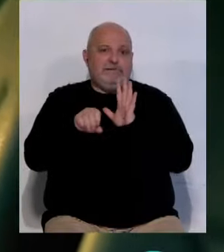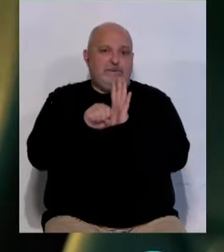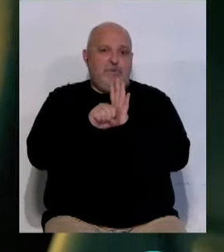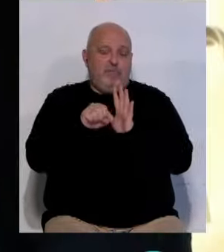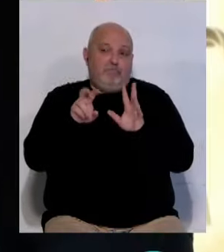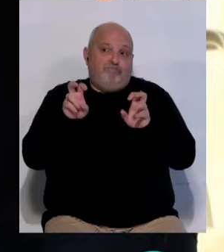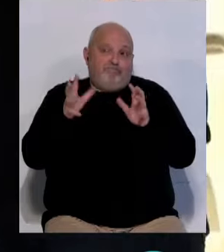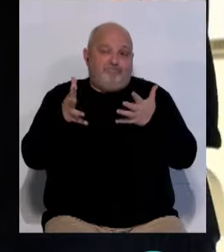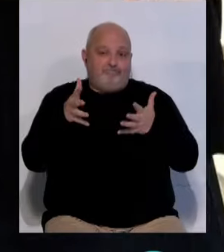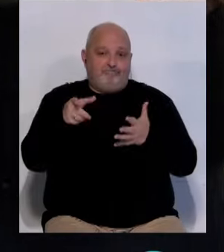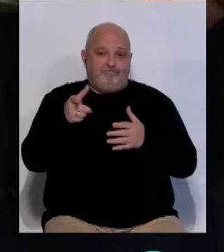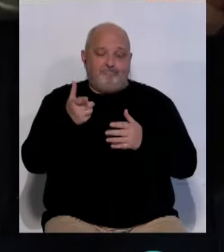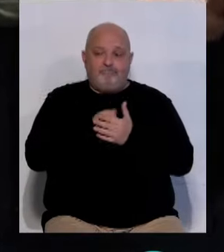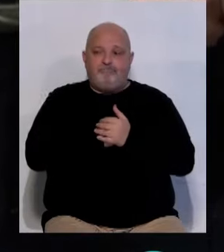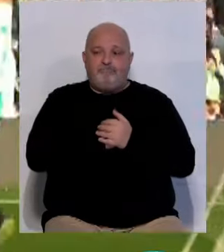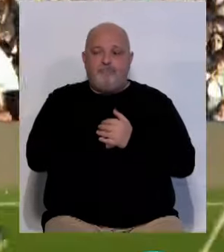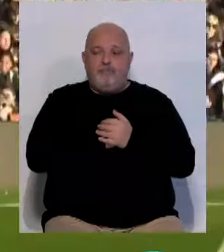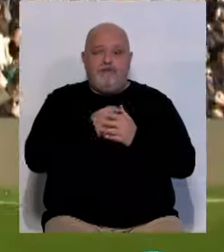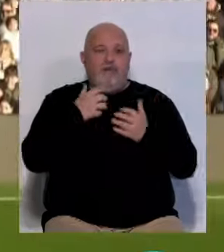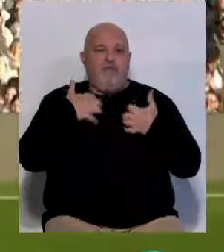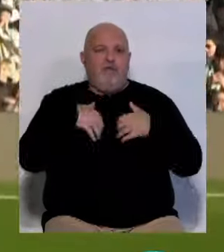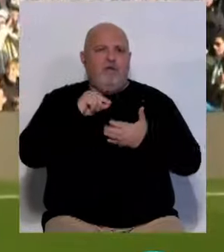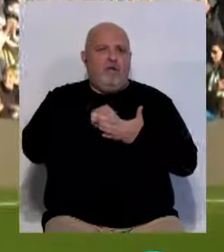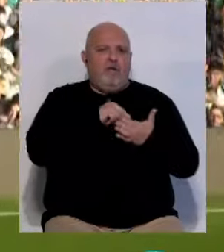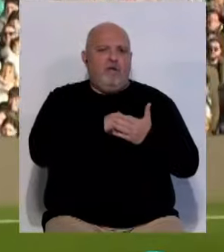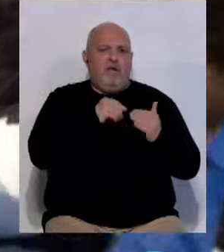que puede mermar un poco no pero bueno el beti se ha reforzado muy bien en este mercado de invierno